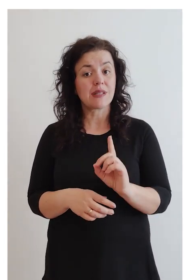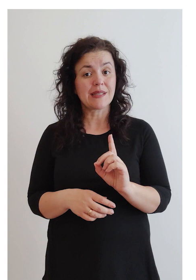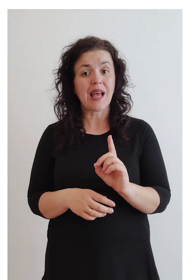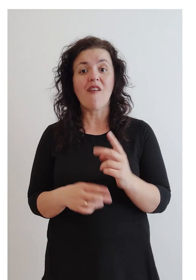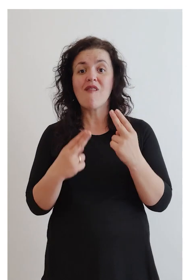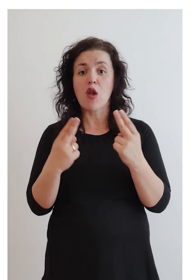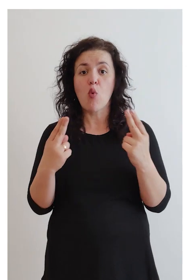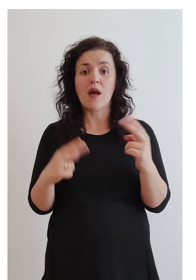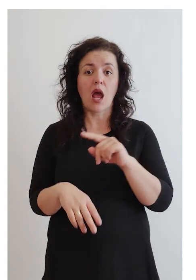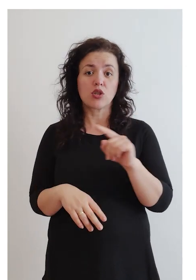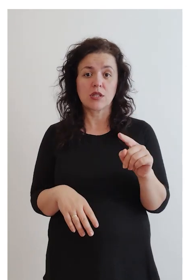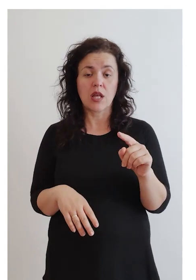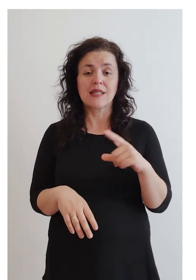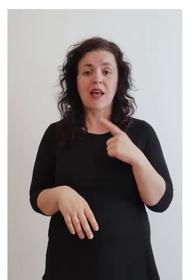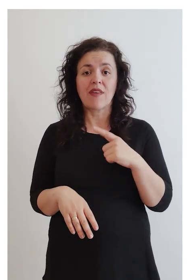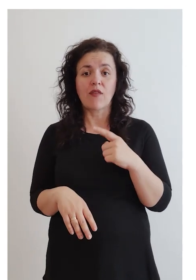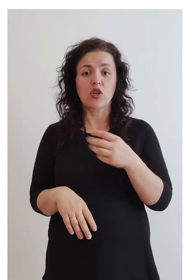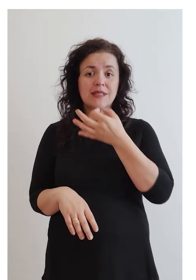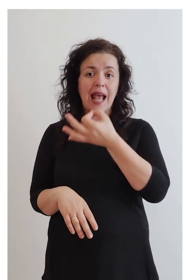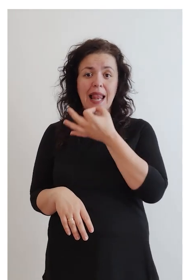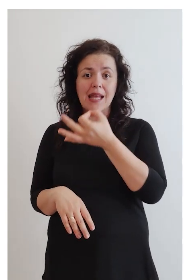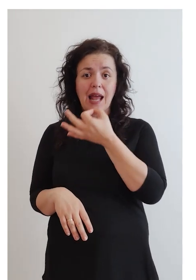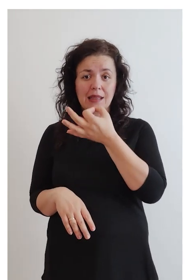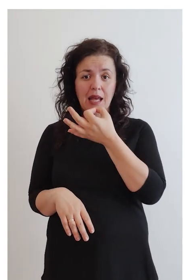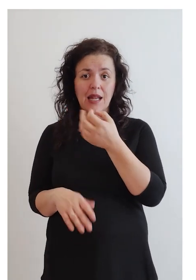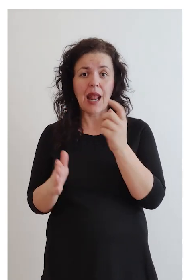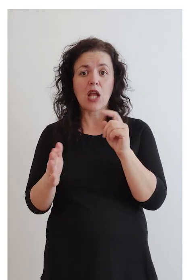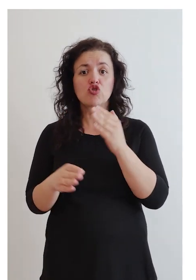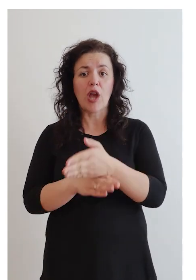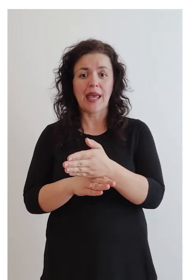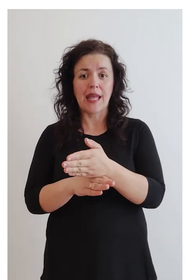Nu se poate aplica nicio taxă în acest caz